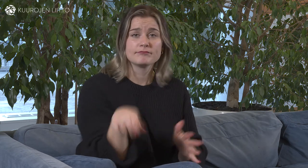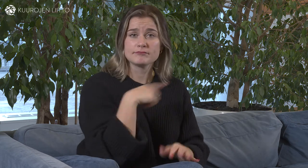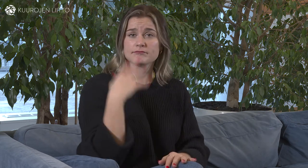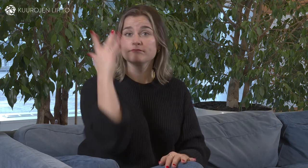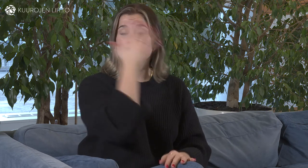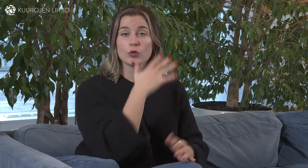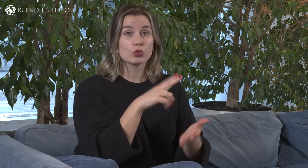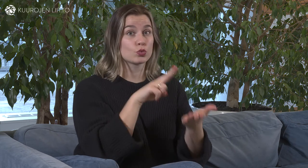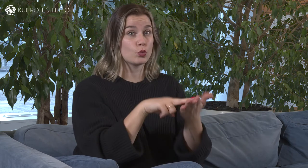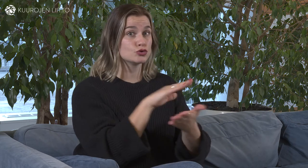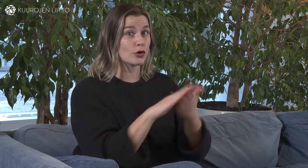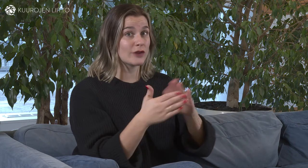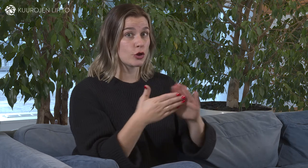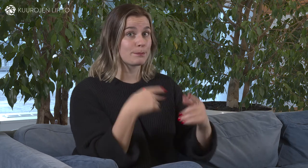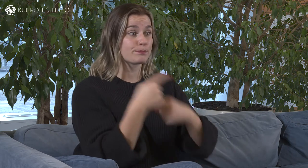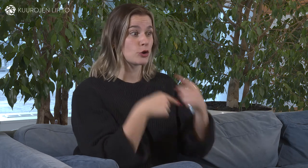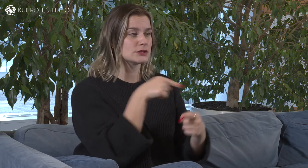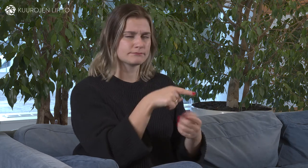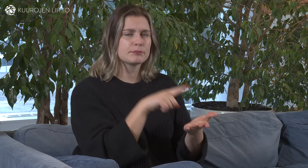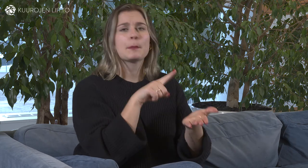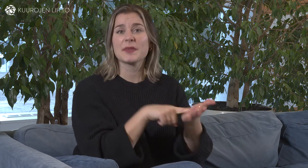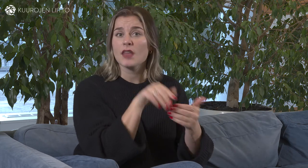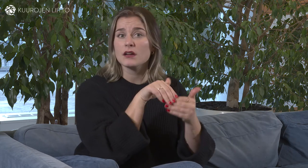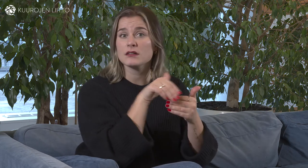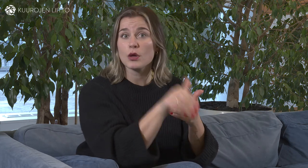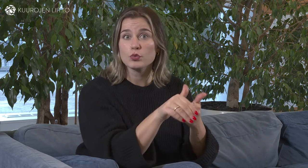totuus- ja sovintoprosessin on jatkuttava.